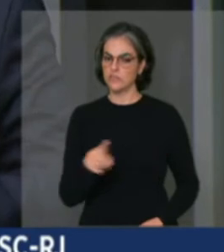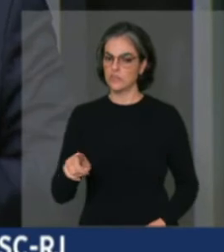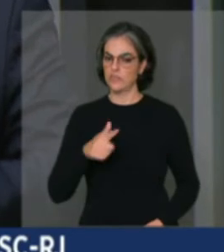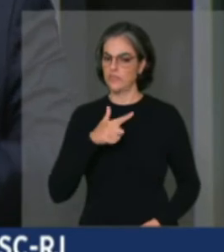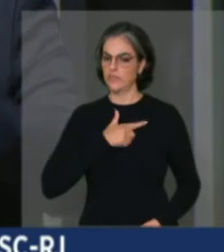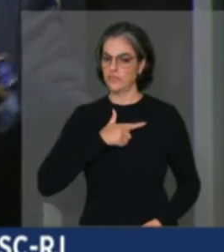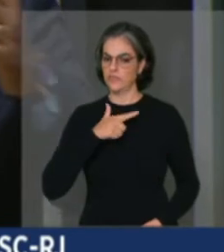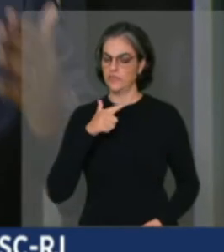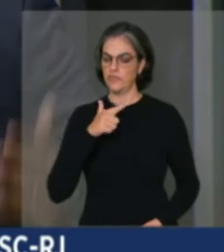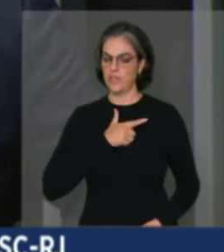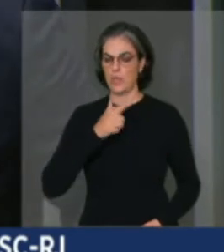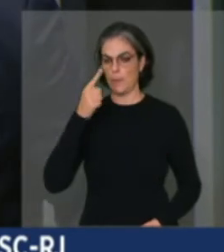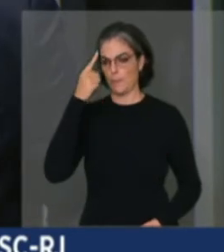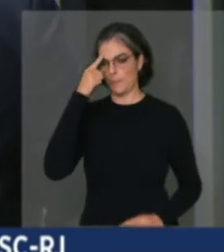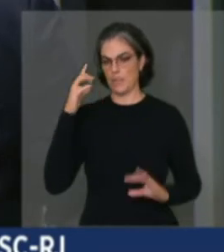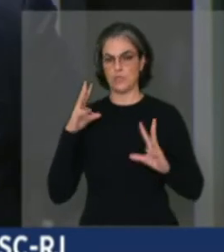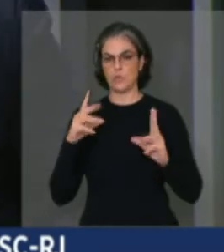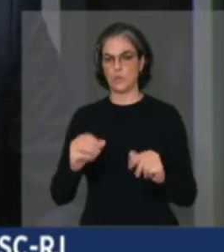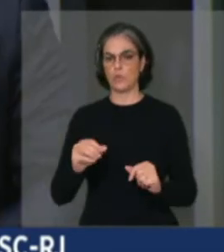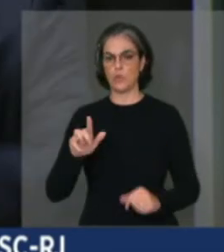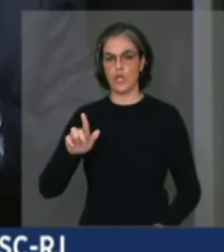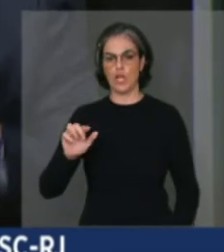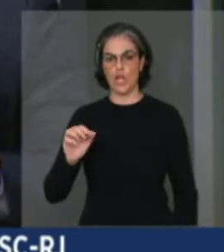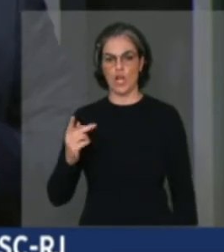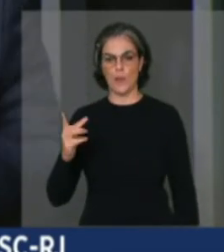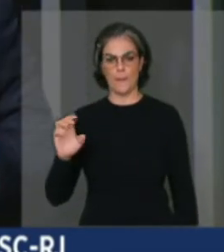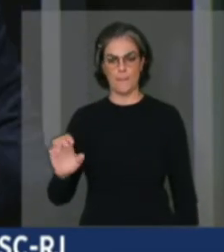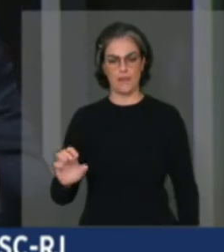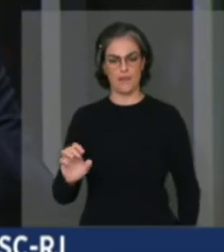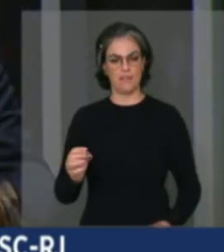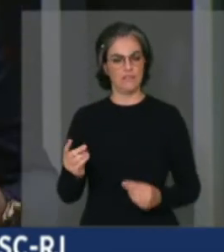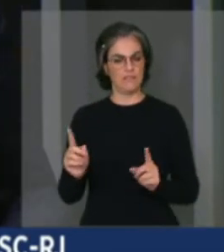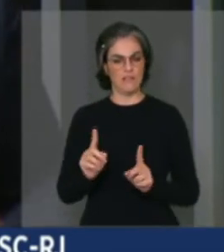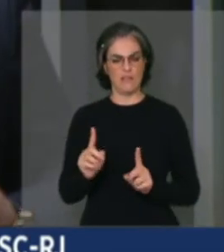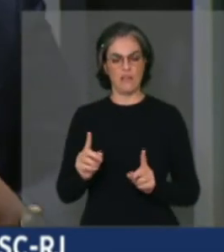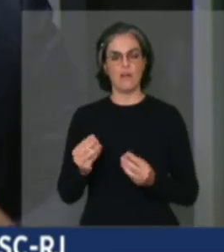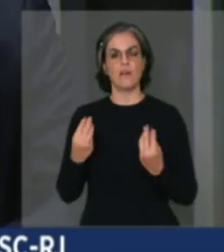BANDIDOS. QUE MANIA FEIA DE VOCÊS ACHAREM QUE TUDO É GOLPE, COMO AS FORÇAS ARMADA QUE TEM PRERROGATIVA DE